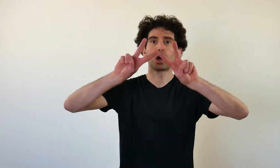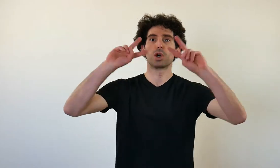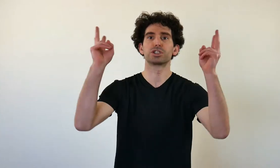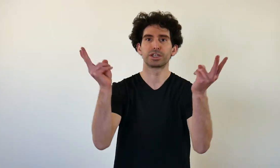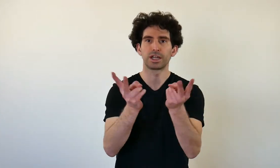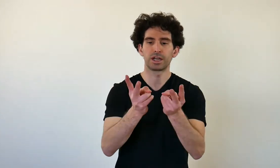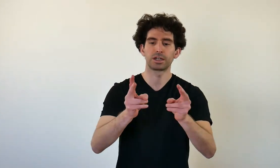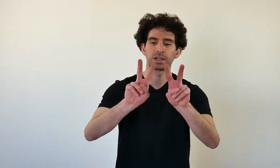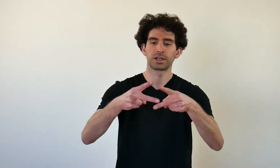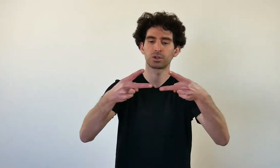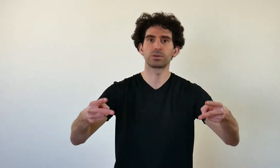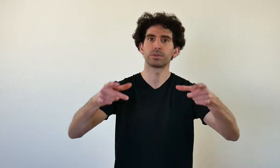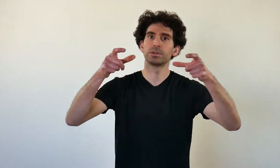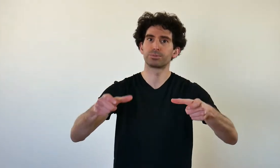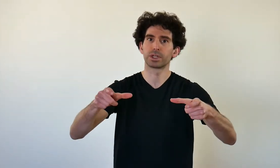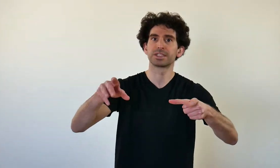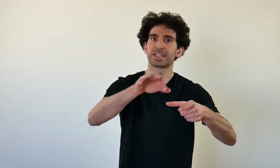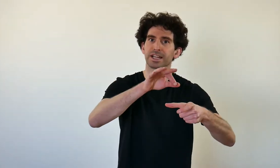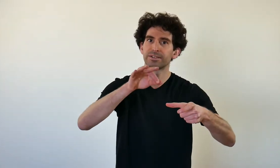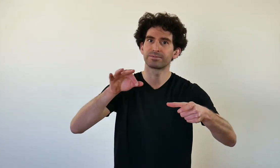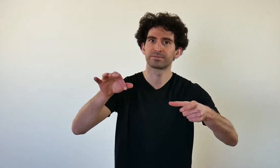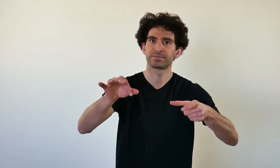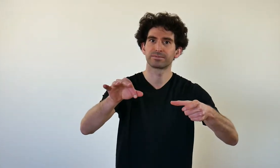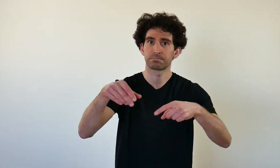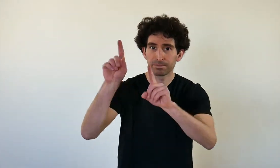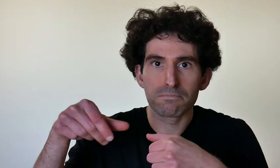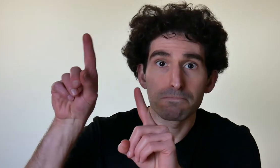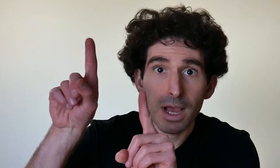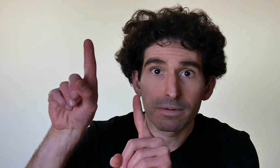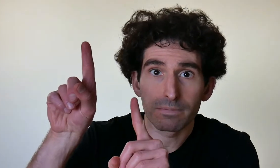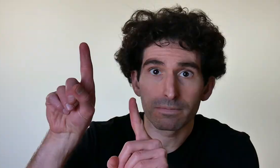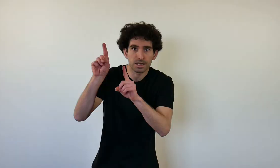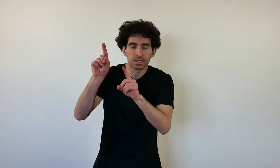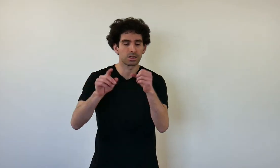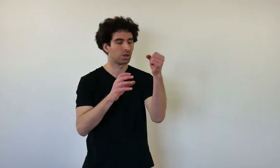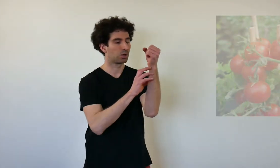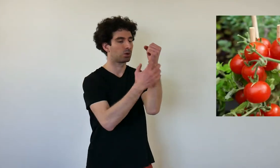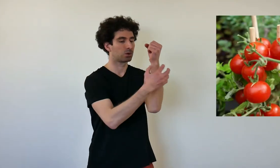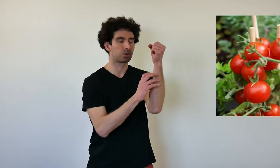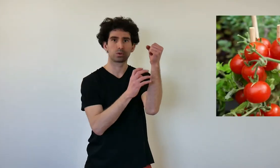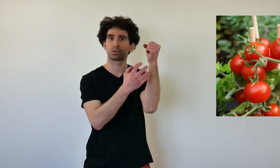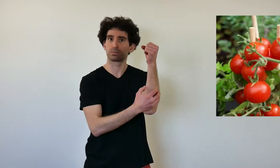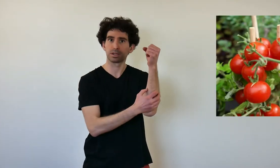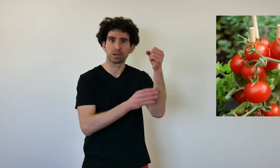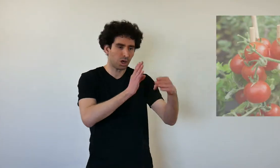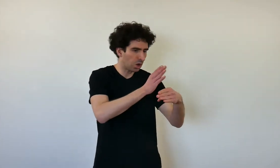En général, les légumes sont des plats salés. Mais ! Les tomates sont utilisées